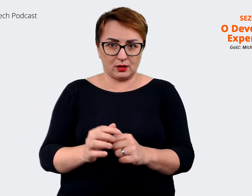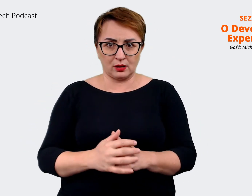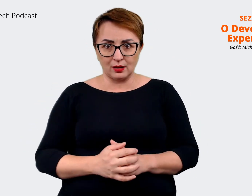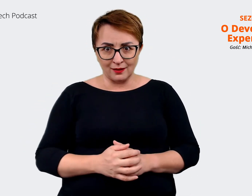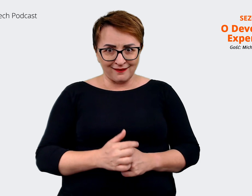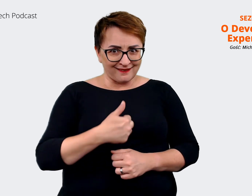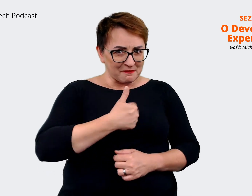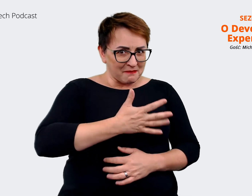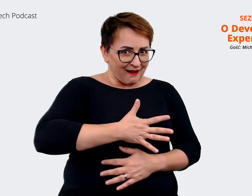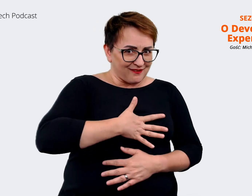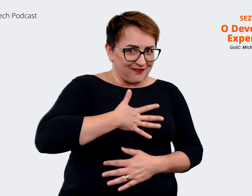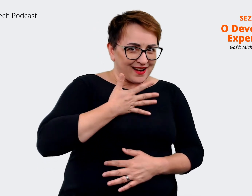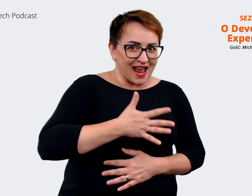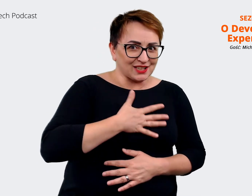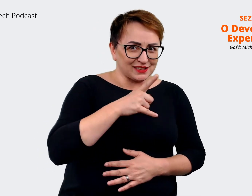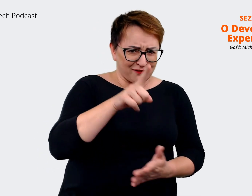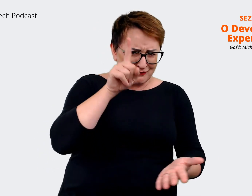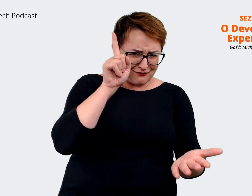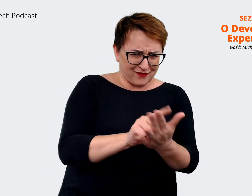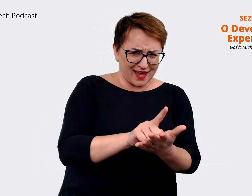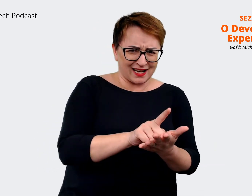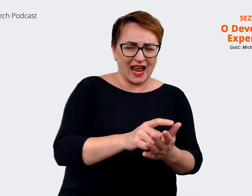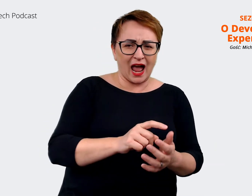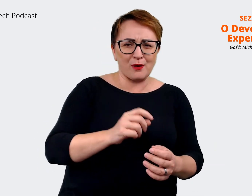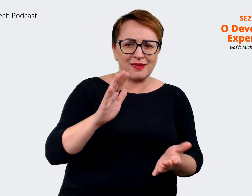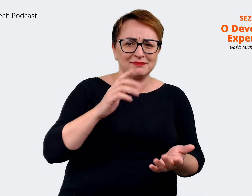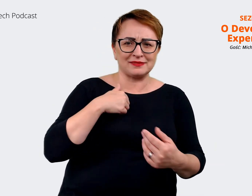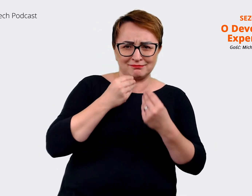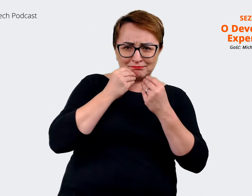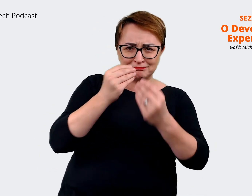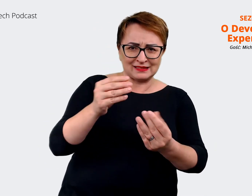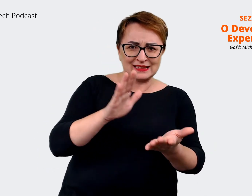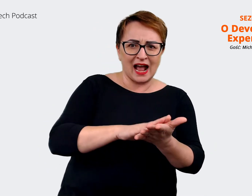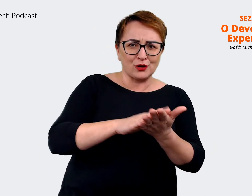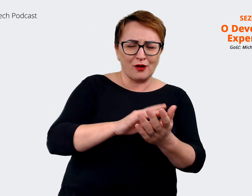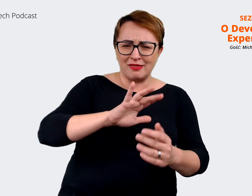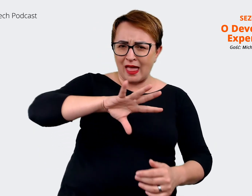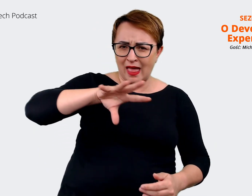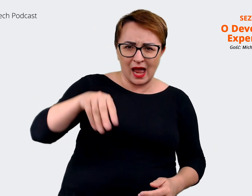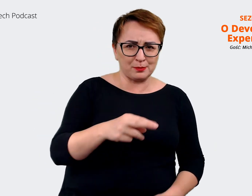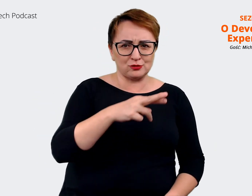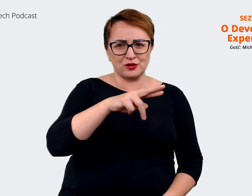nagrodę za najdziwniejszą rzecz kupionaą na Allegro. Powiedz mi jeszcze, gdyby ktoś po